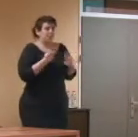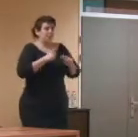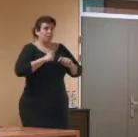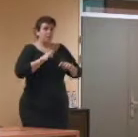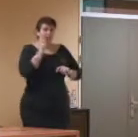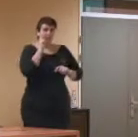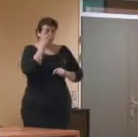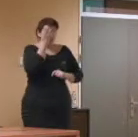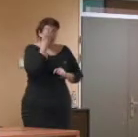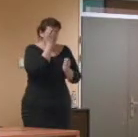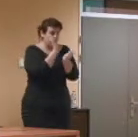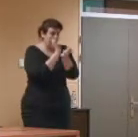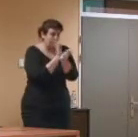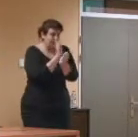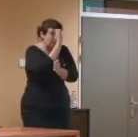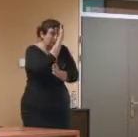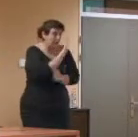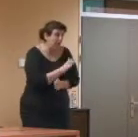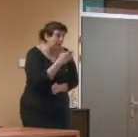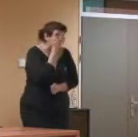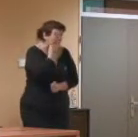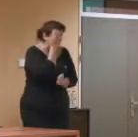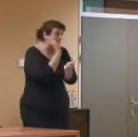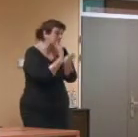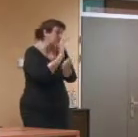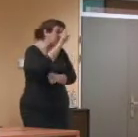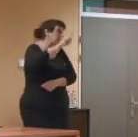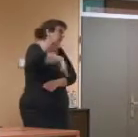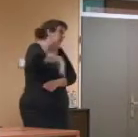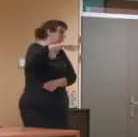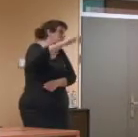cuando parecía que no iba a entrar en prisión nunca este hombre, aunque fuera sólo por delito